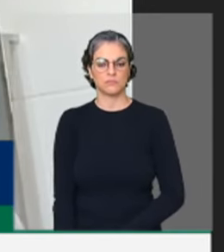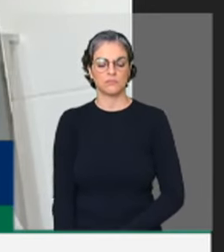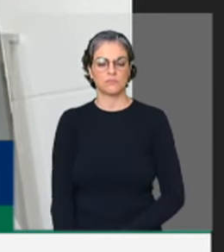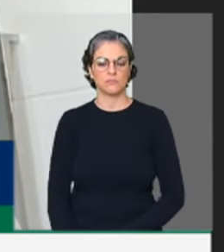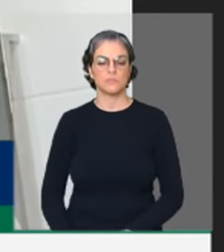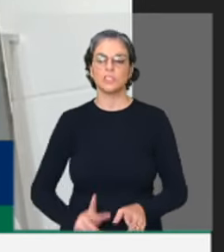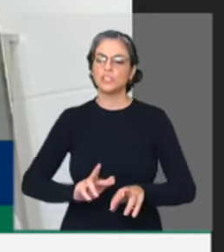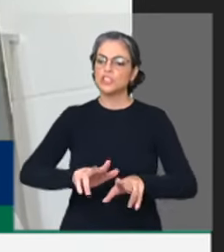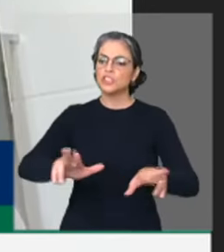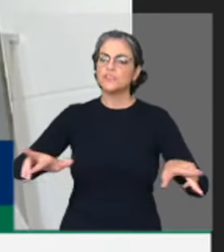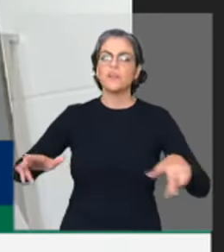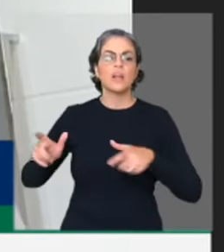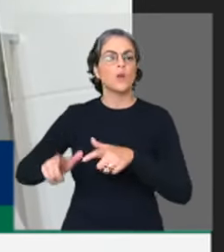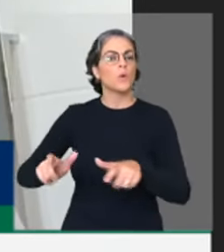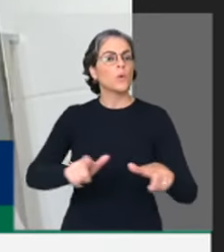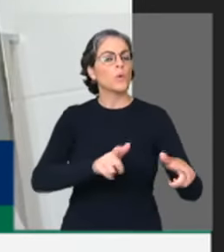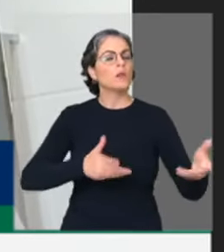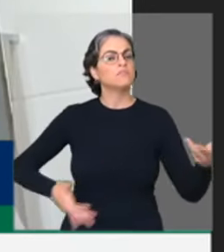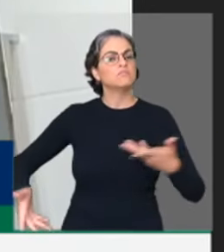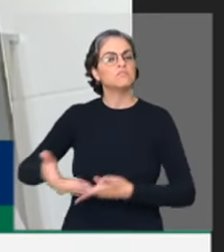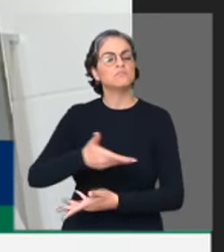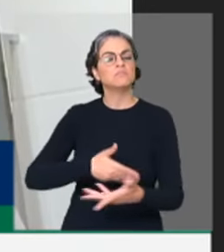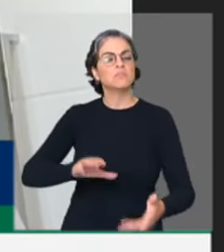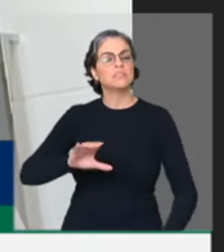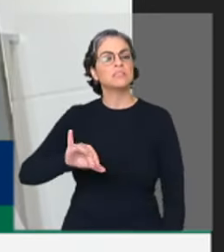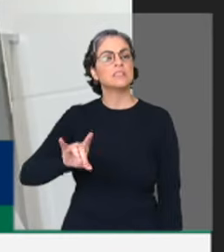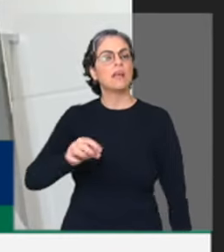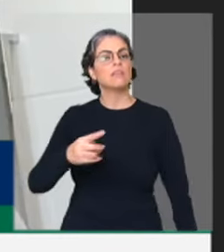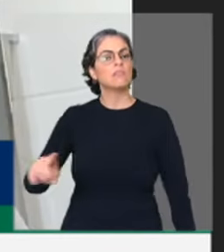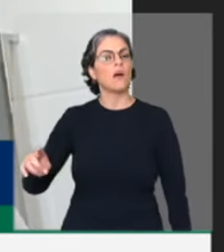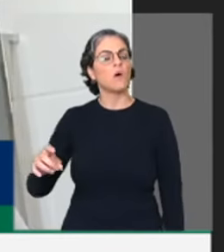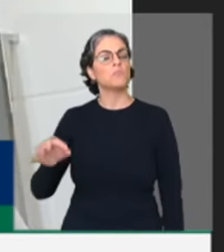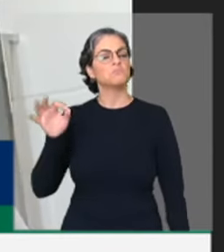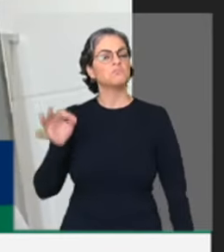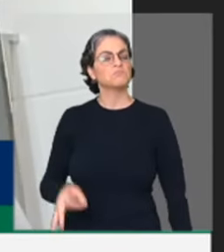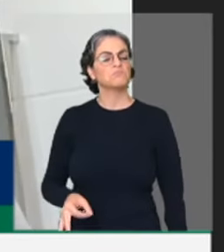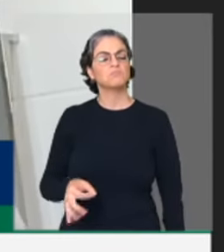CIDADÃO PLENO. UM CIDADÃ O.... DE AFETO, DE AMOR E